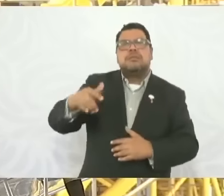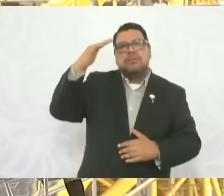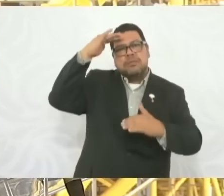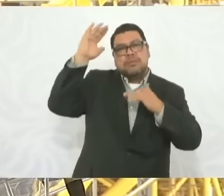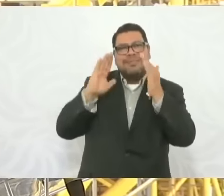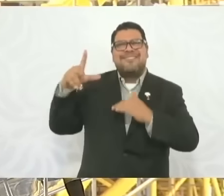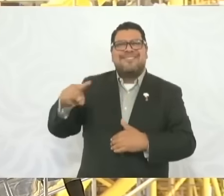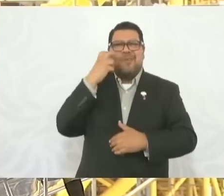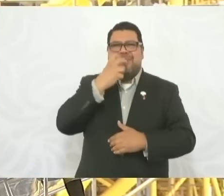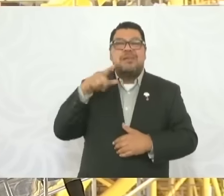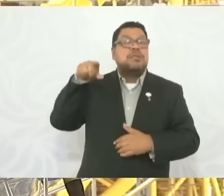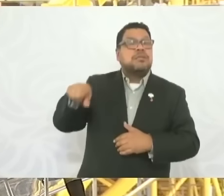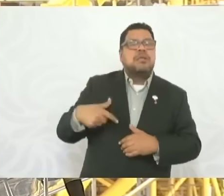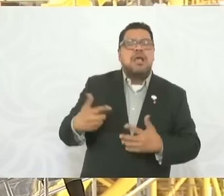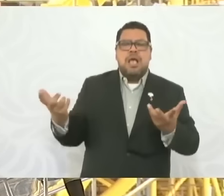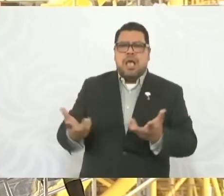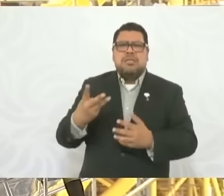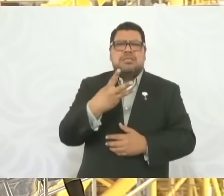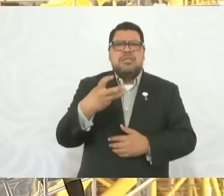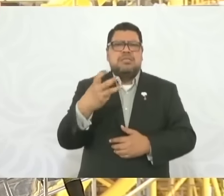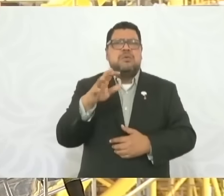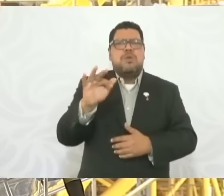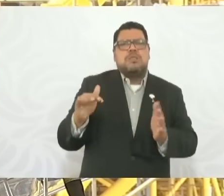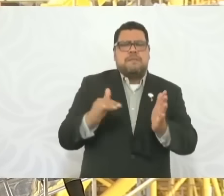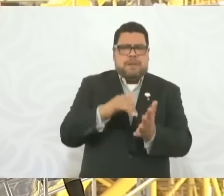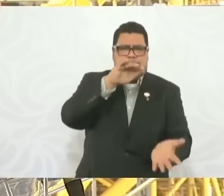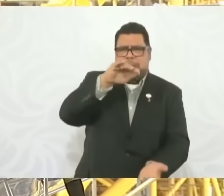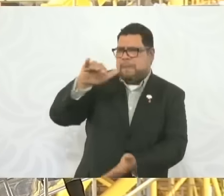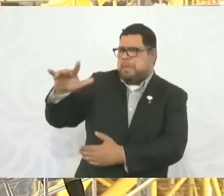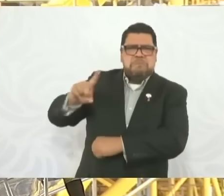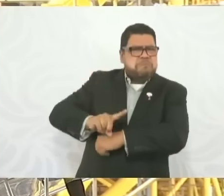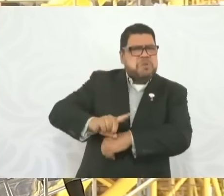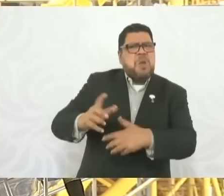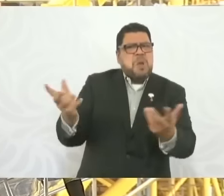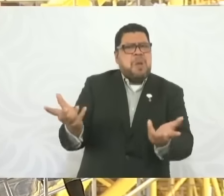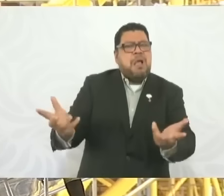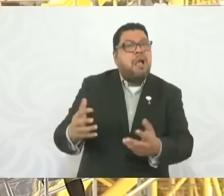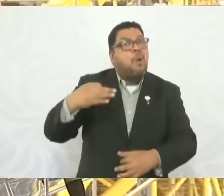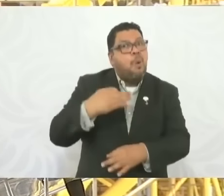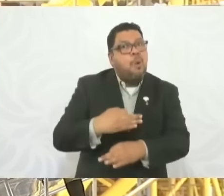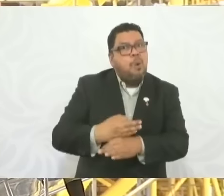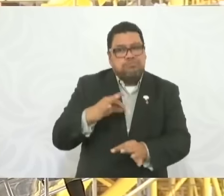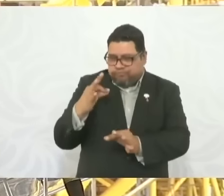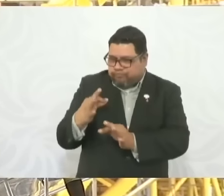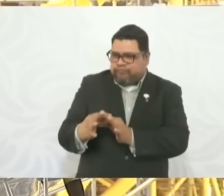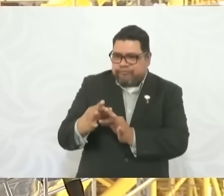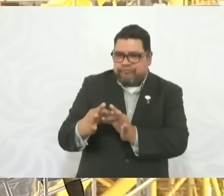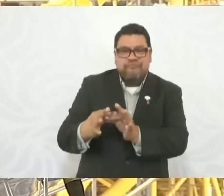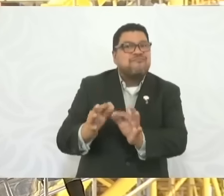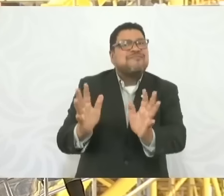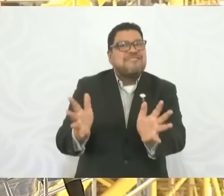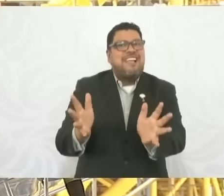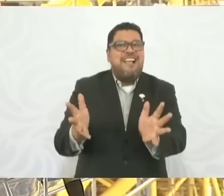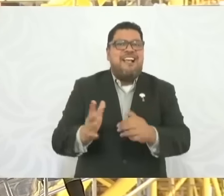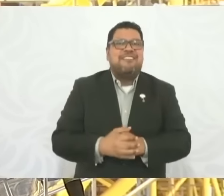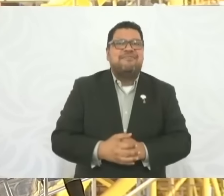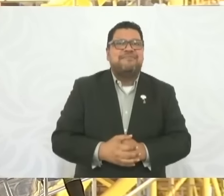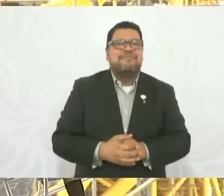con capacidad para procesar 340,000 barriles diarios, es hoy una realidad. fue construida